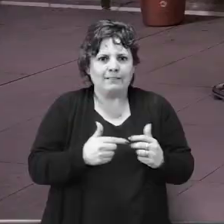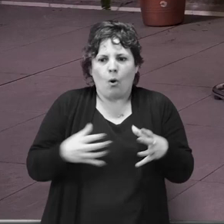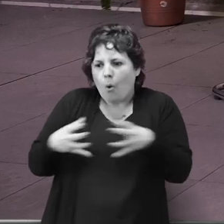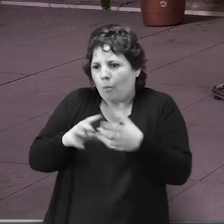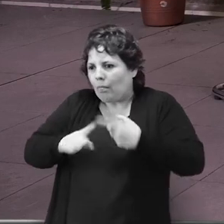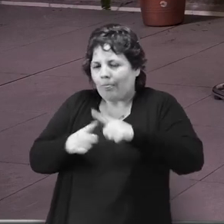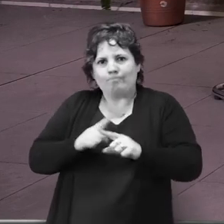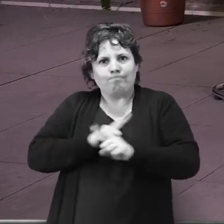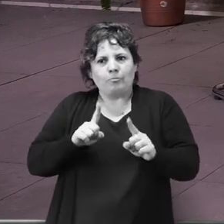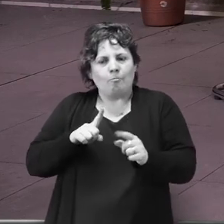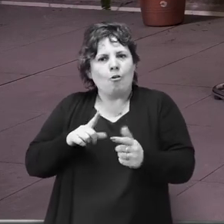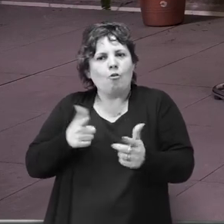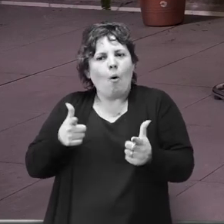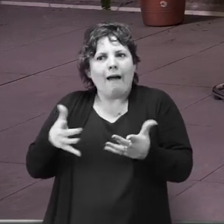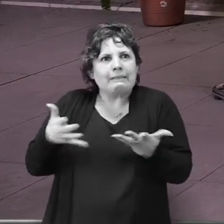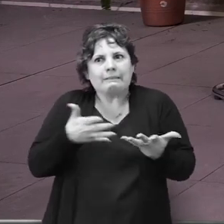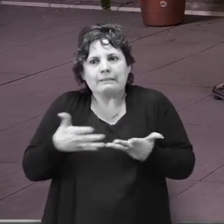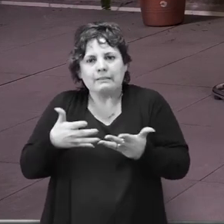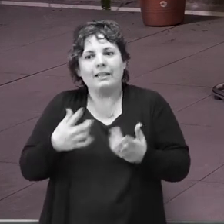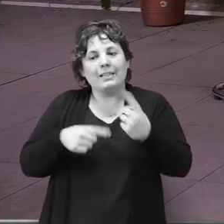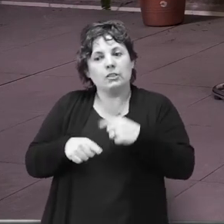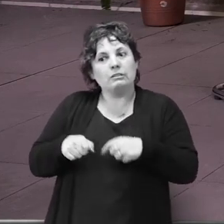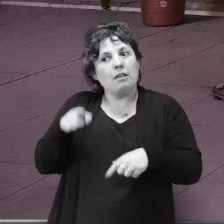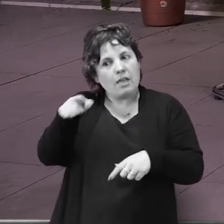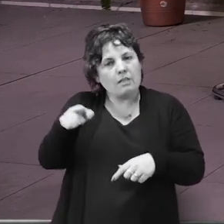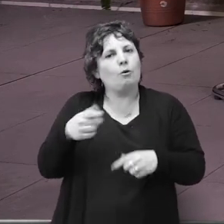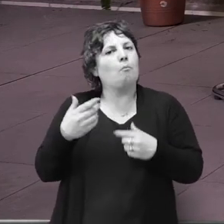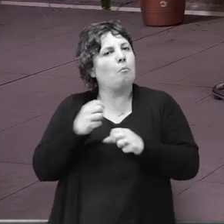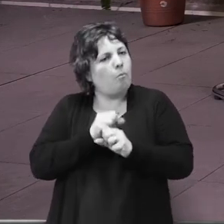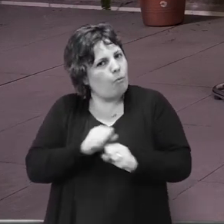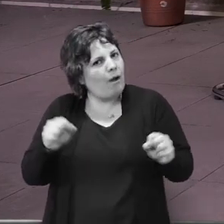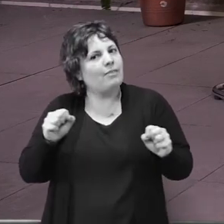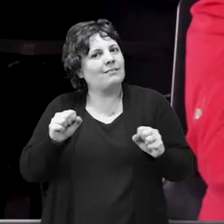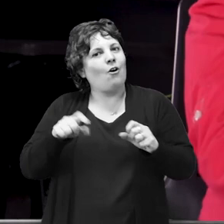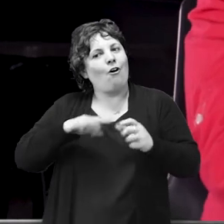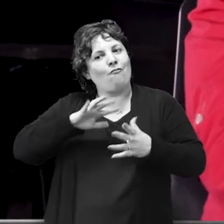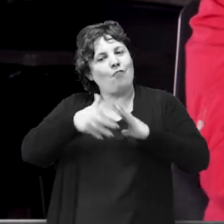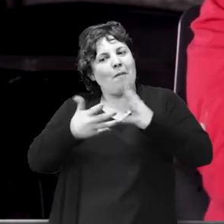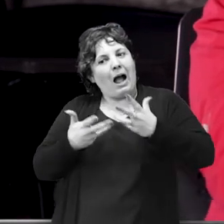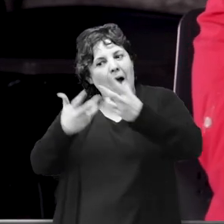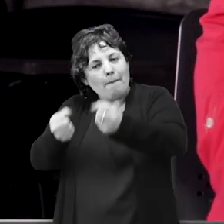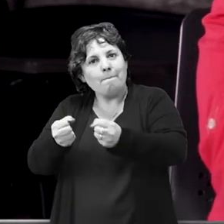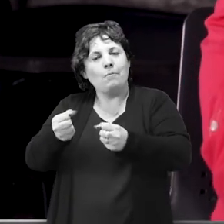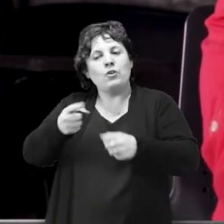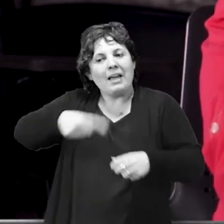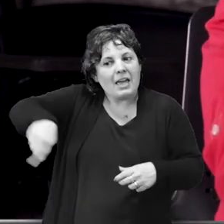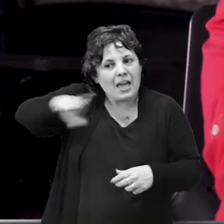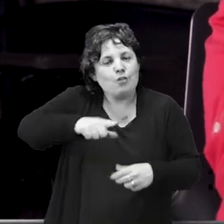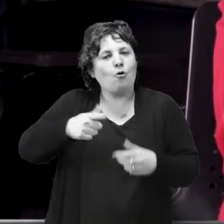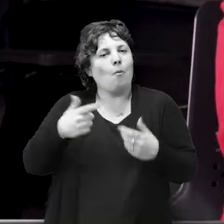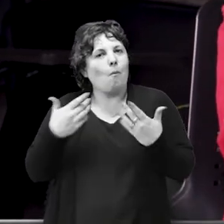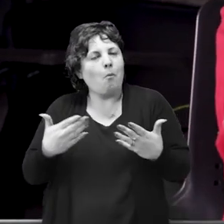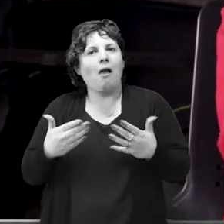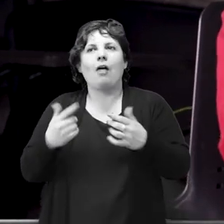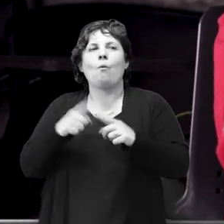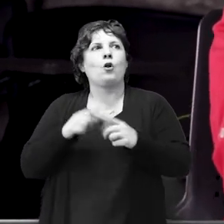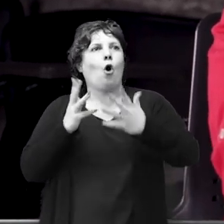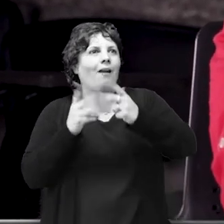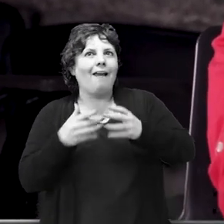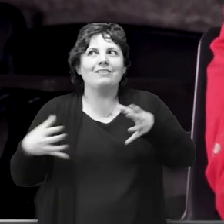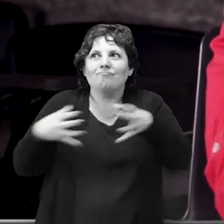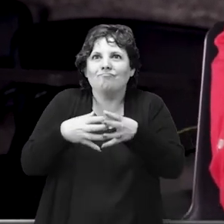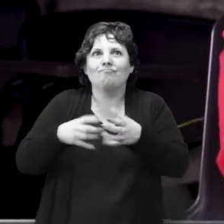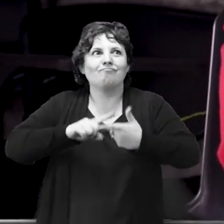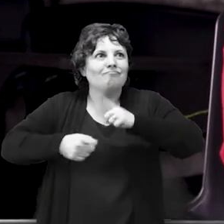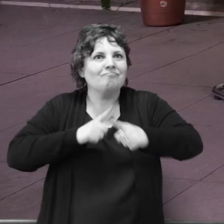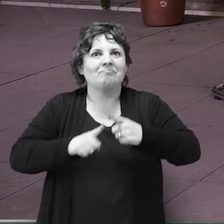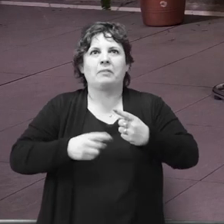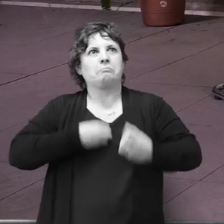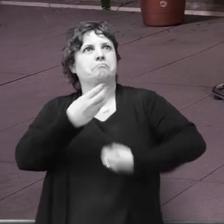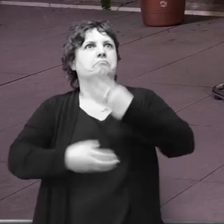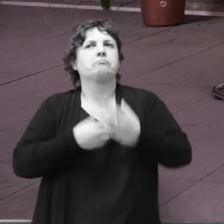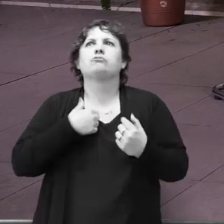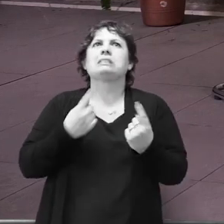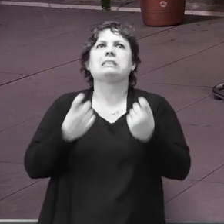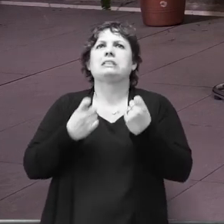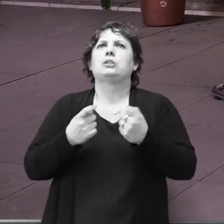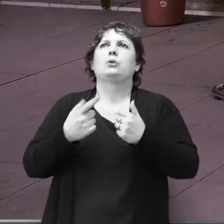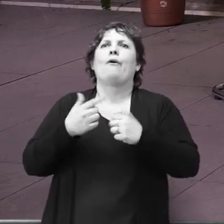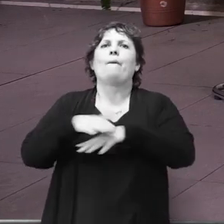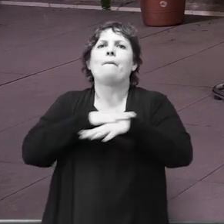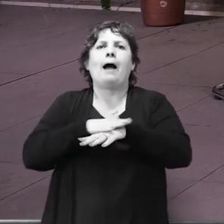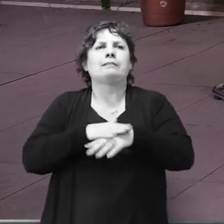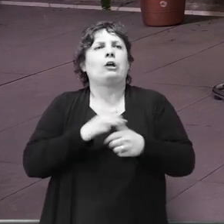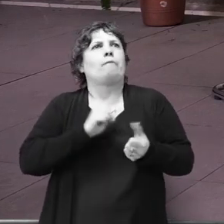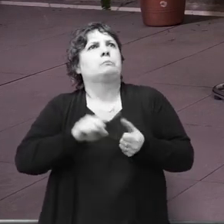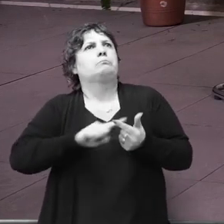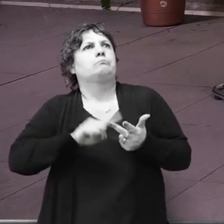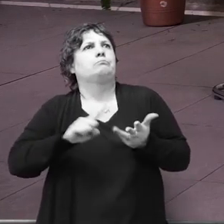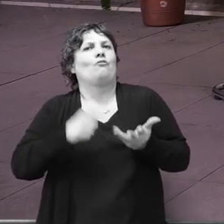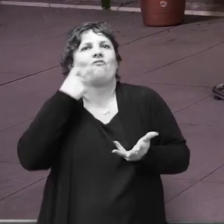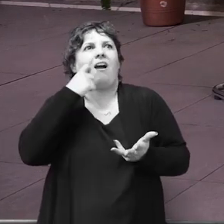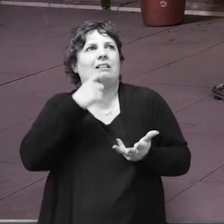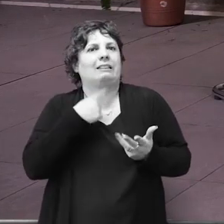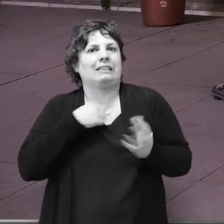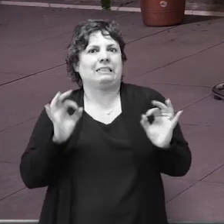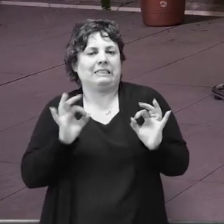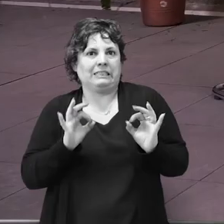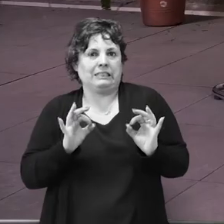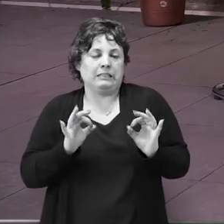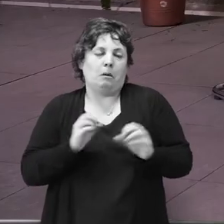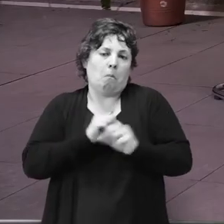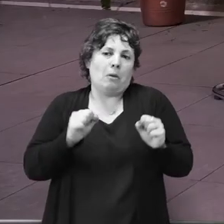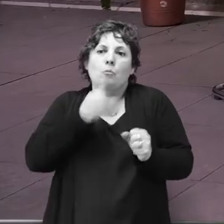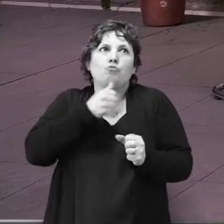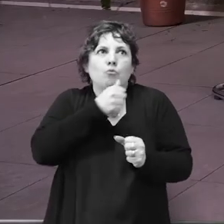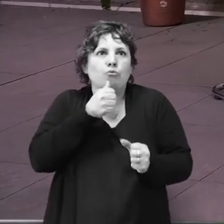Esta sería otra línea de apoyo para que ellos mismos puedan organizarse y expresar cuales son las necesidades básicas que no están pudiendo atenderse.